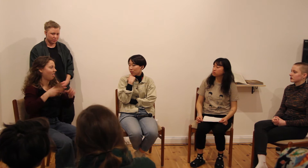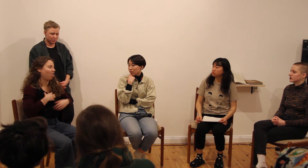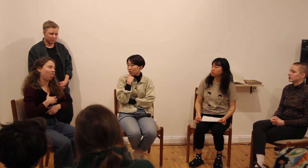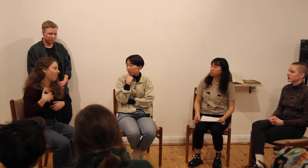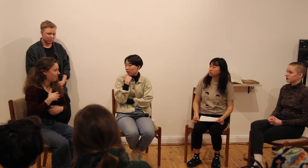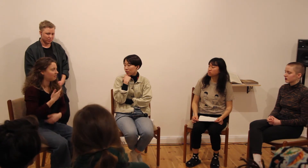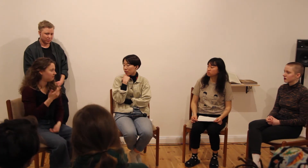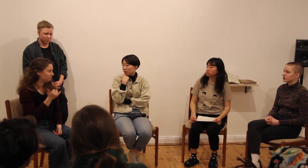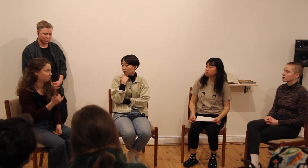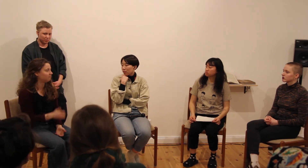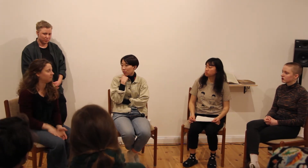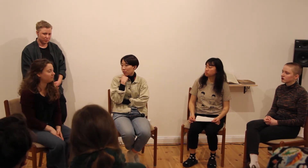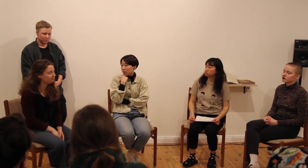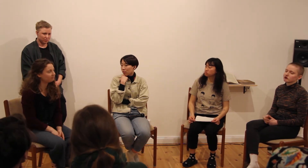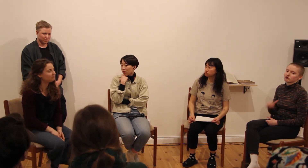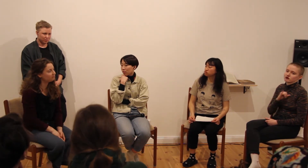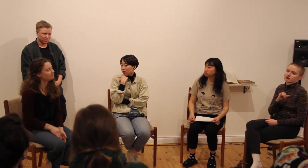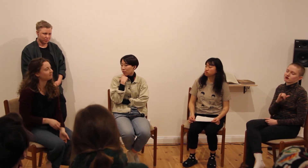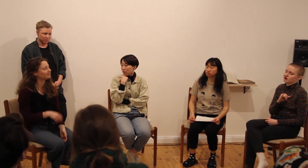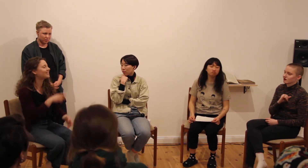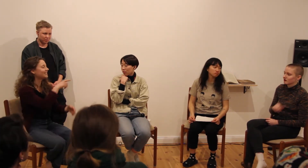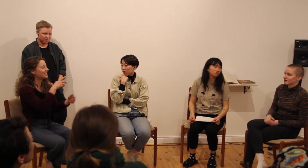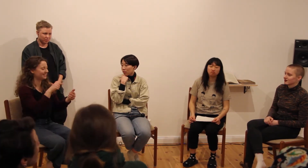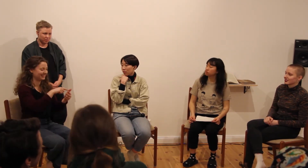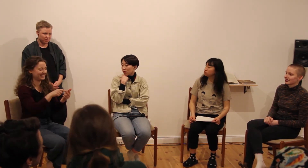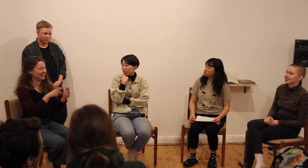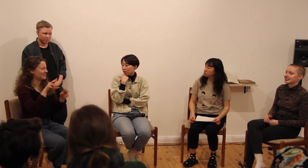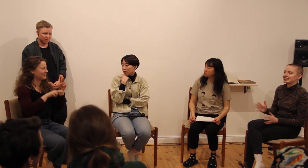dass kam so mit 11-12 Jahren, dass ich das gemerkt habe und mich zum Nachdenken gebracht hat.